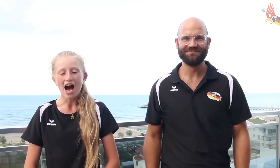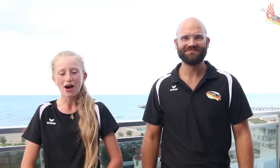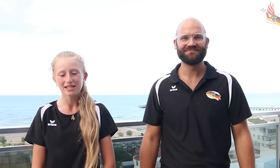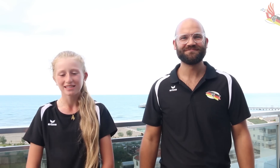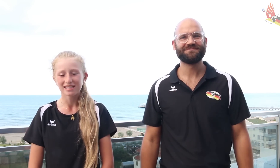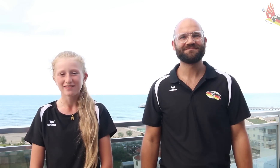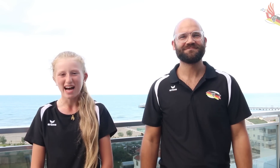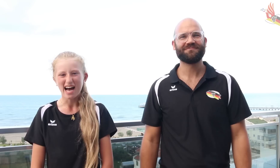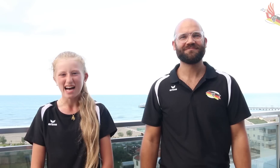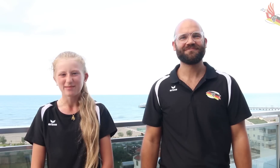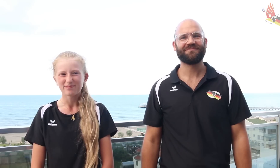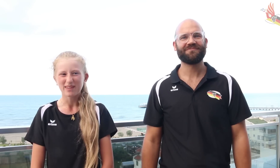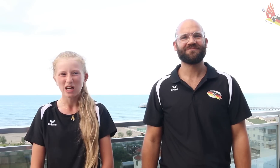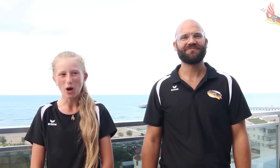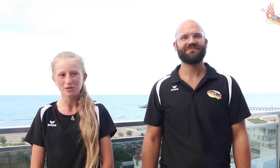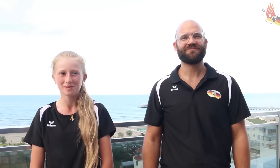Ja heute war mein Golfspiel...